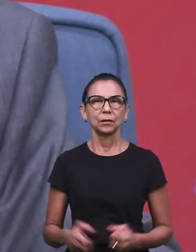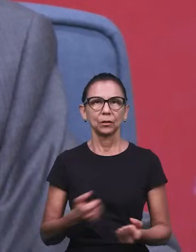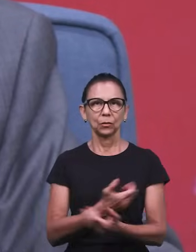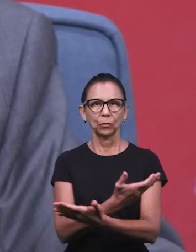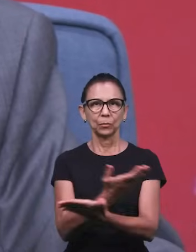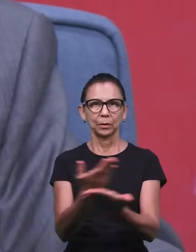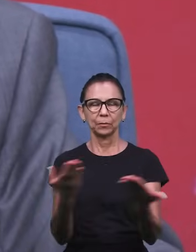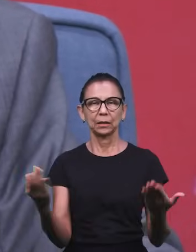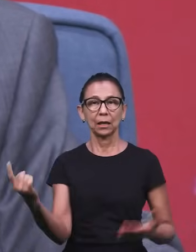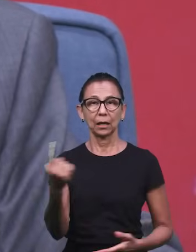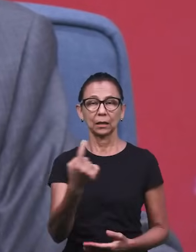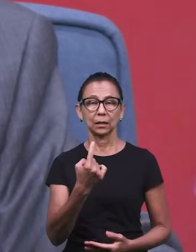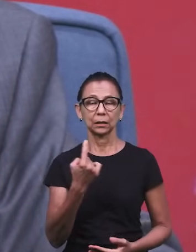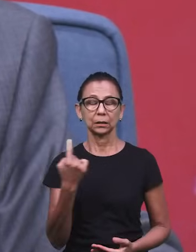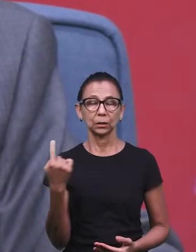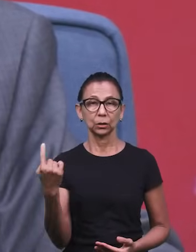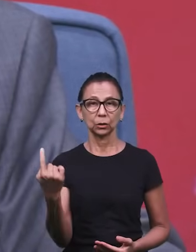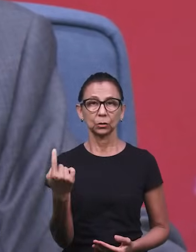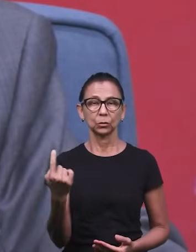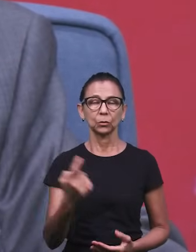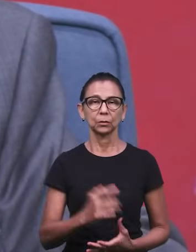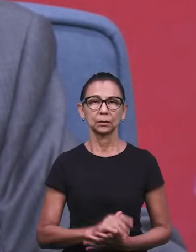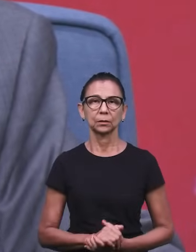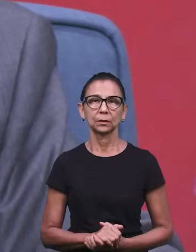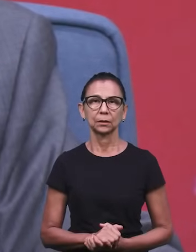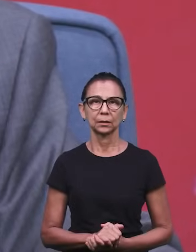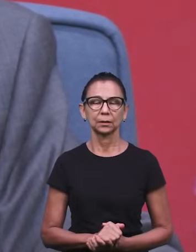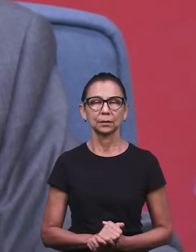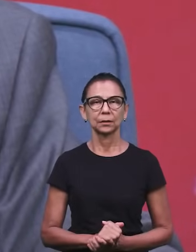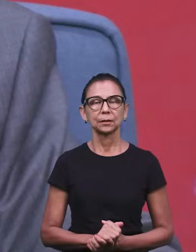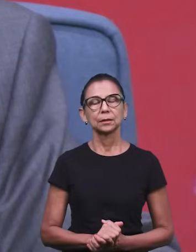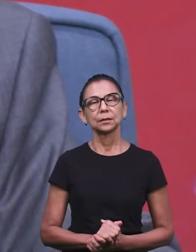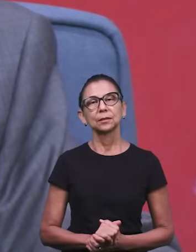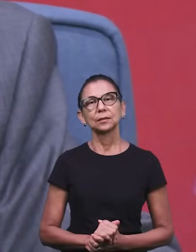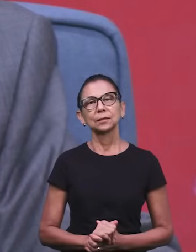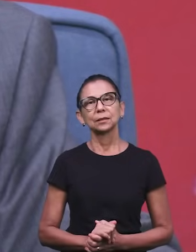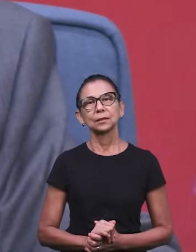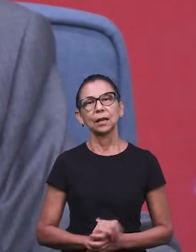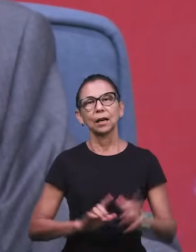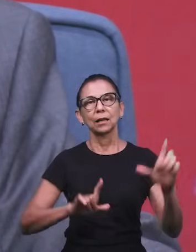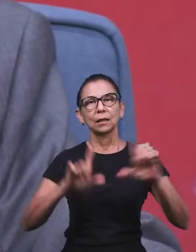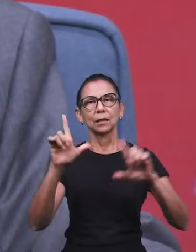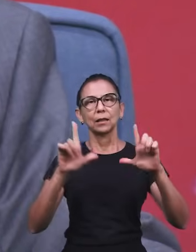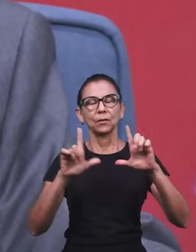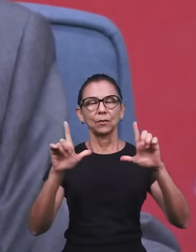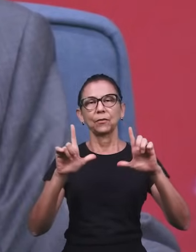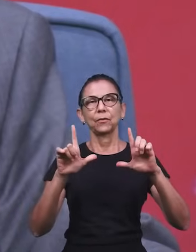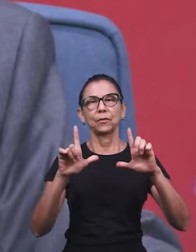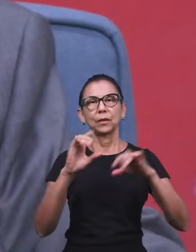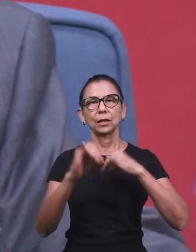eu quero saudar os nossos irmãos da TV Web da Rádio manaim agora